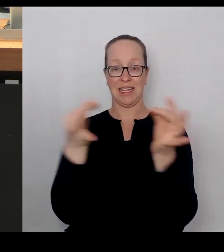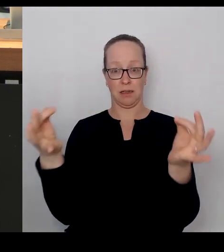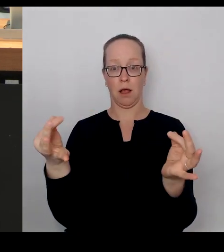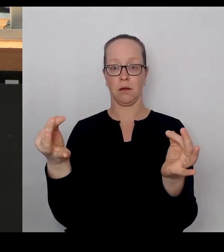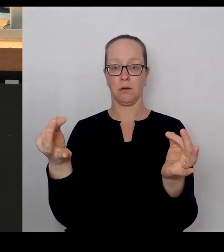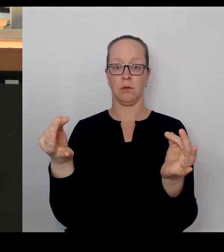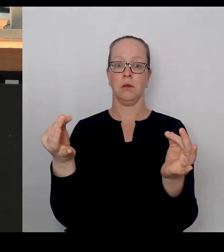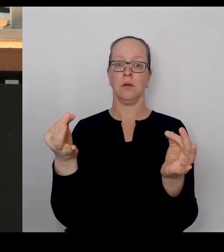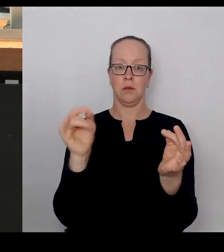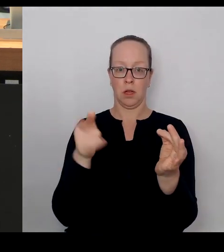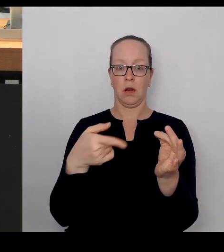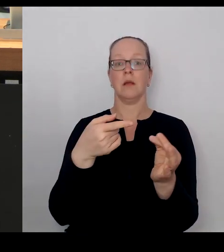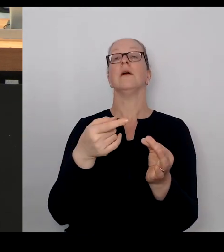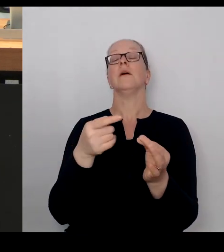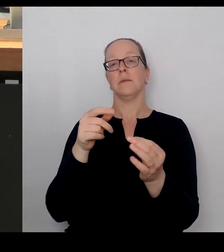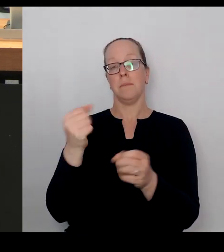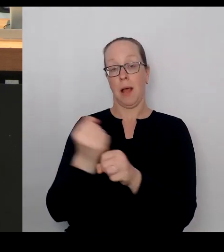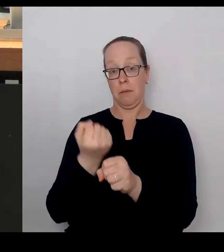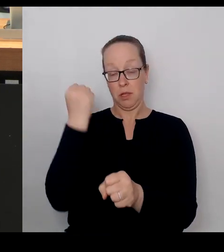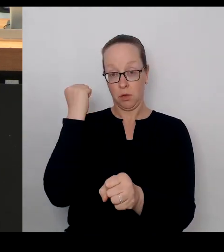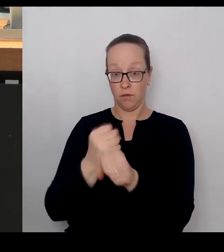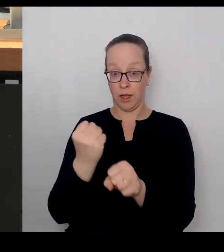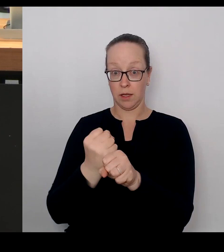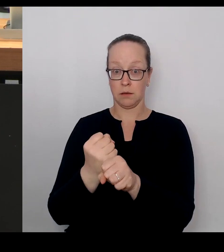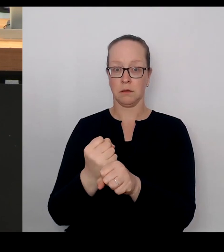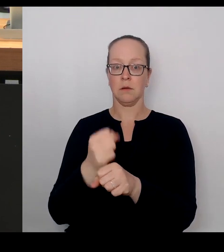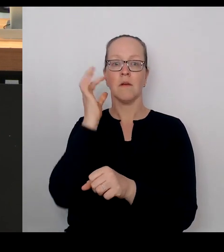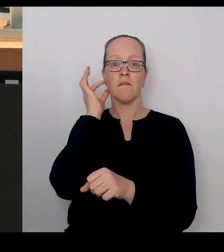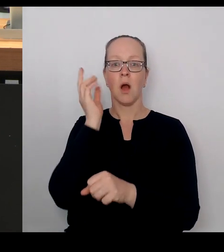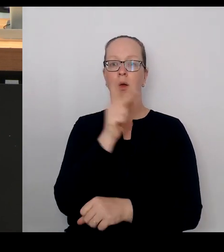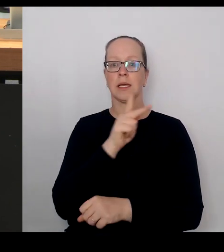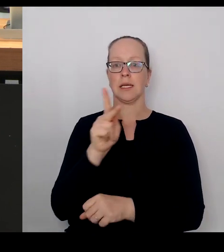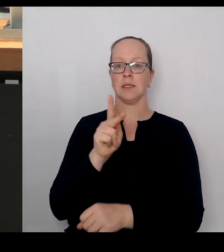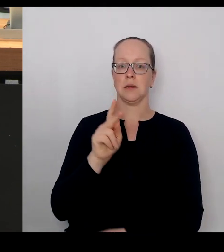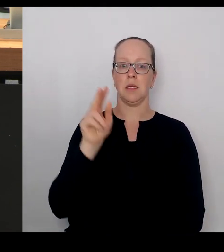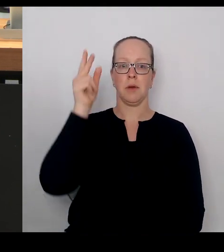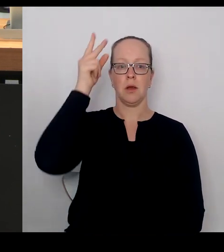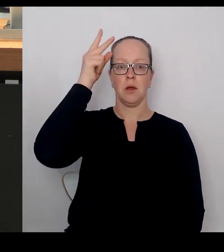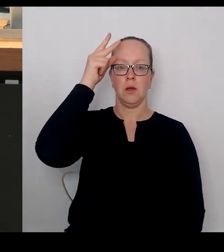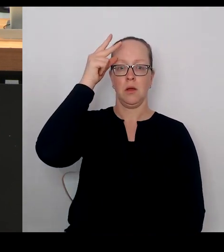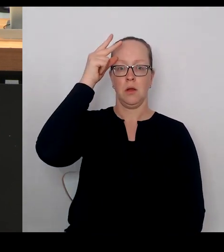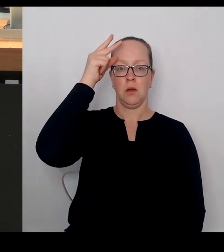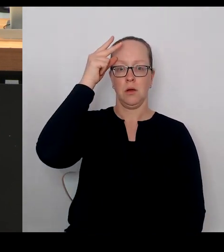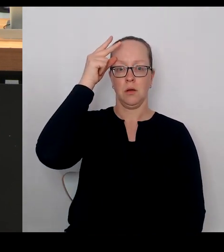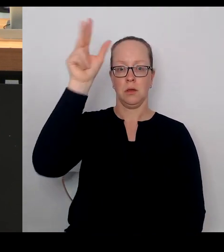Personal in den Sozialämtern ist, dass die Bezirke sich vielleicht auch mal gegenseitig unterstützen und ein bestimmtes